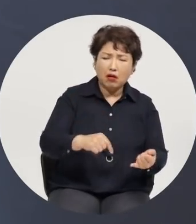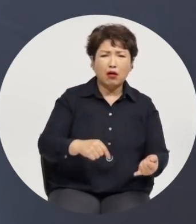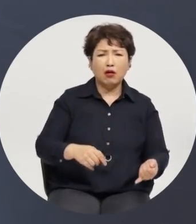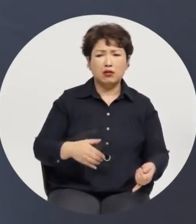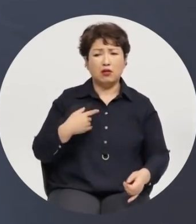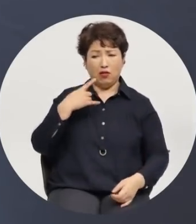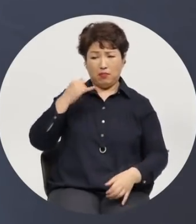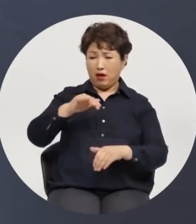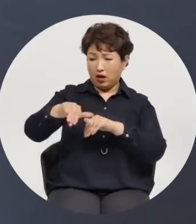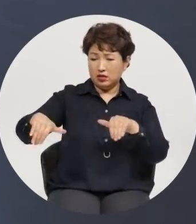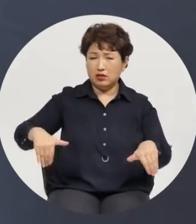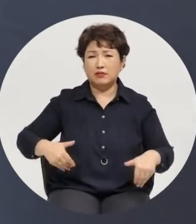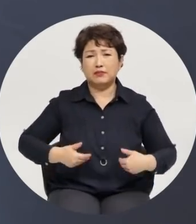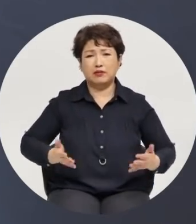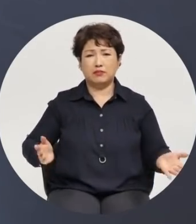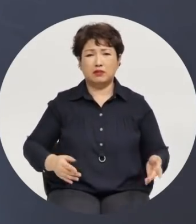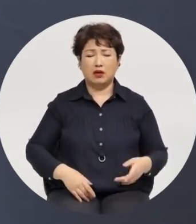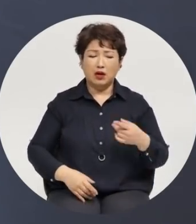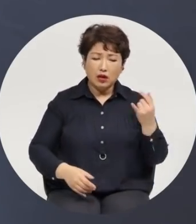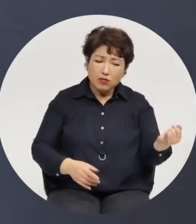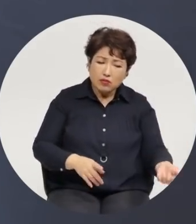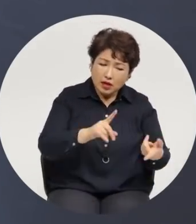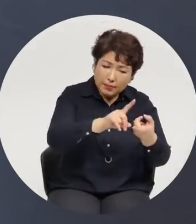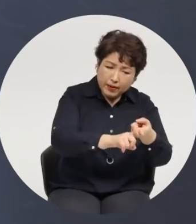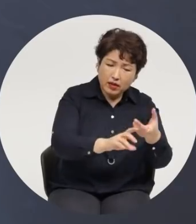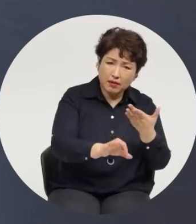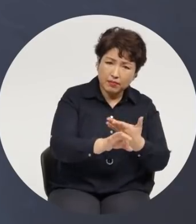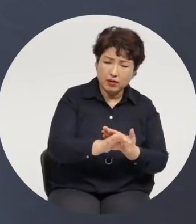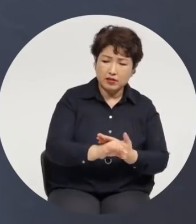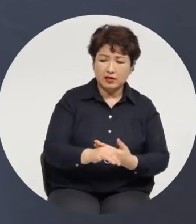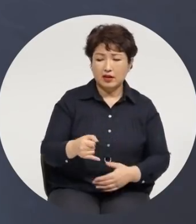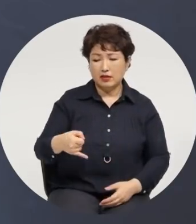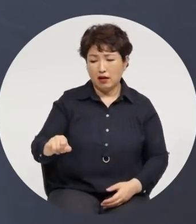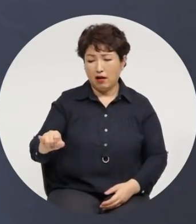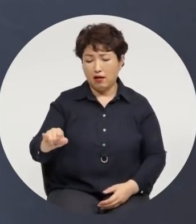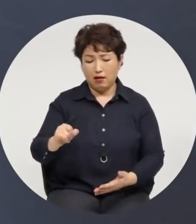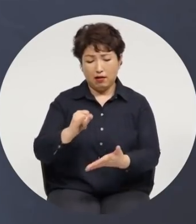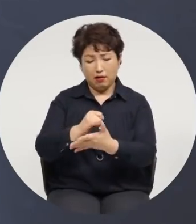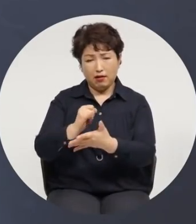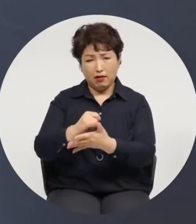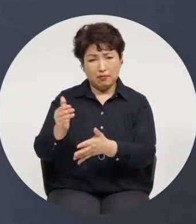엄마가 동생 편을 들면 언니로부터 저항을 받을 수밖에 없고